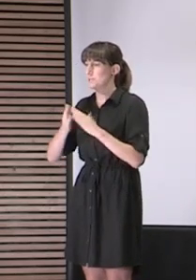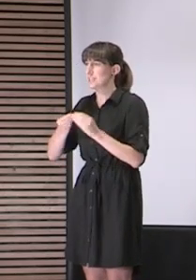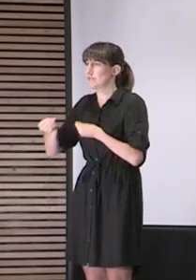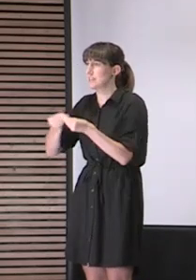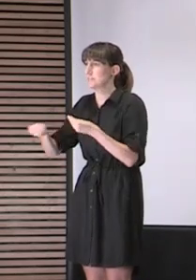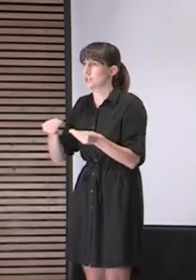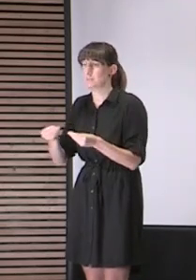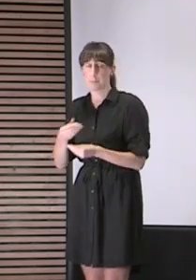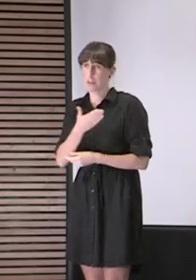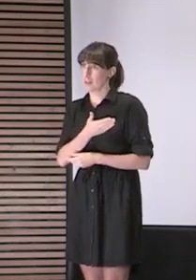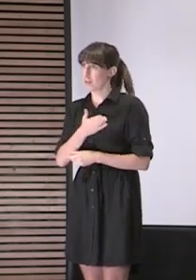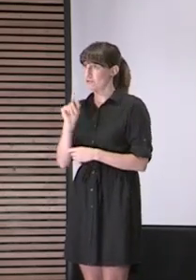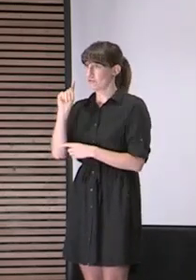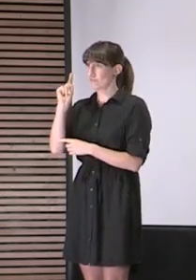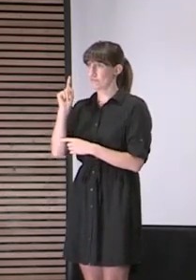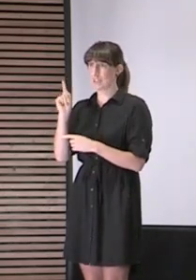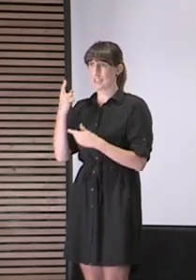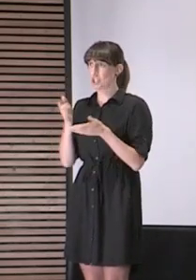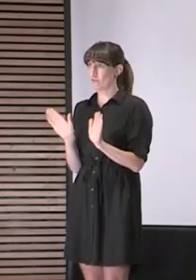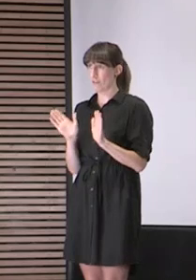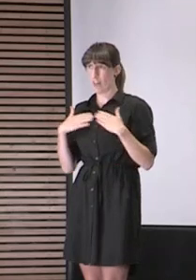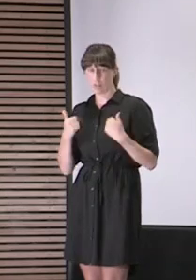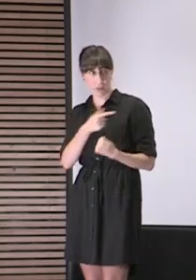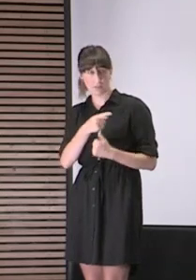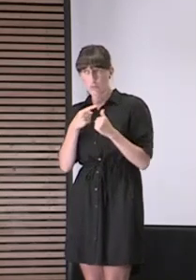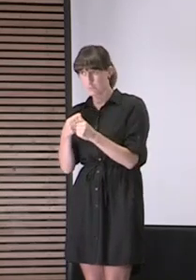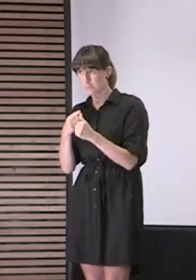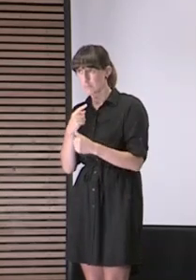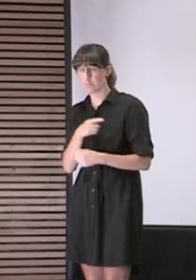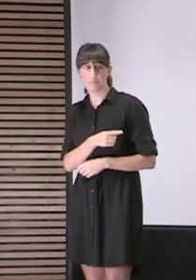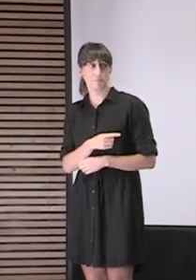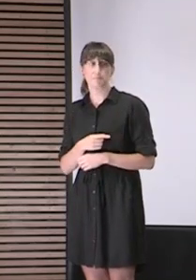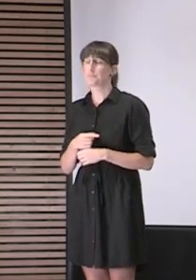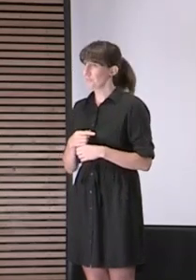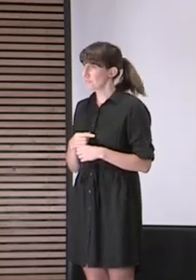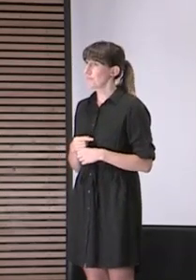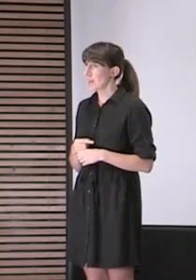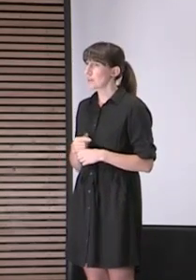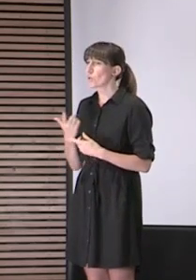las que no estamos viendo suficientes datos, estamos extendiendo esas pruebas para que nos puedan brindar la inteligencia que necesitamos. Ese es el trabajo que el Ministerio de Salud está